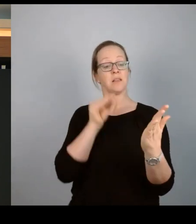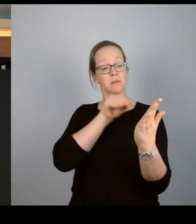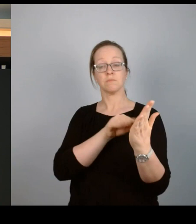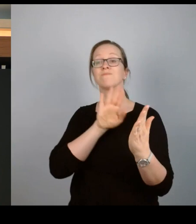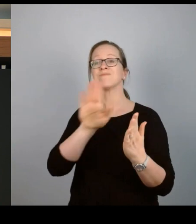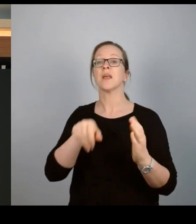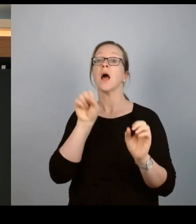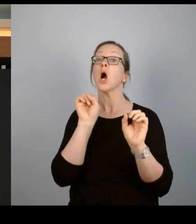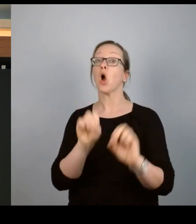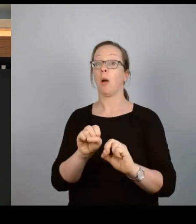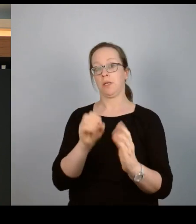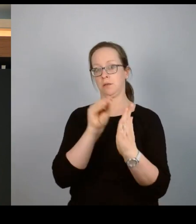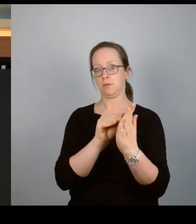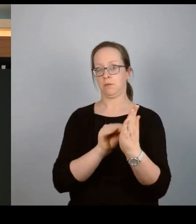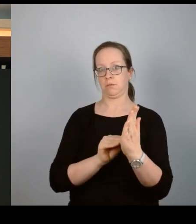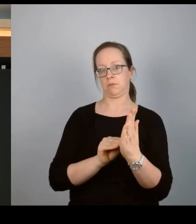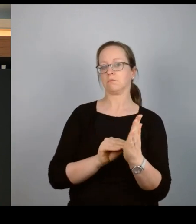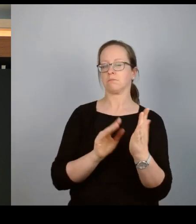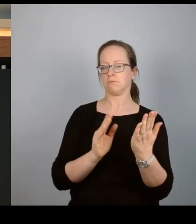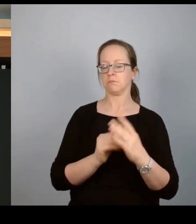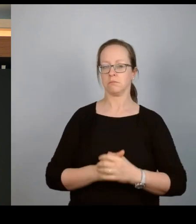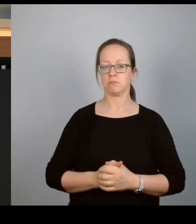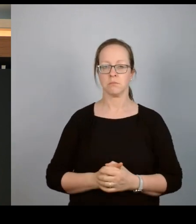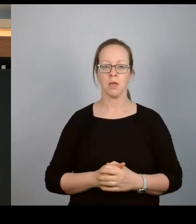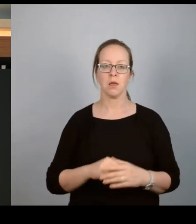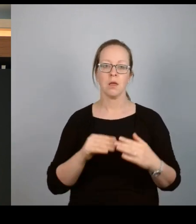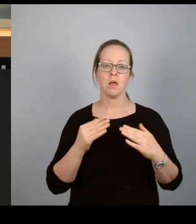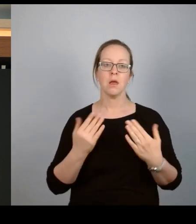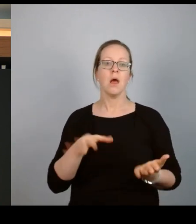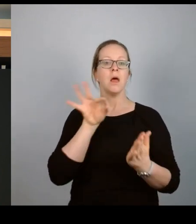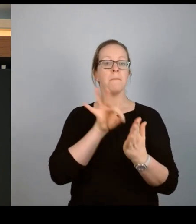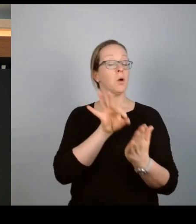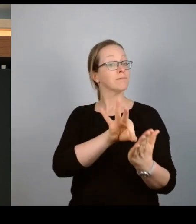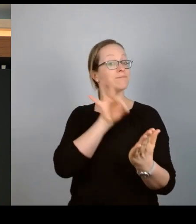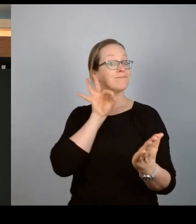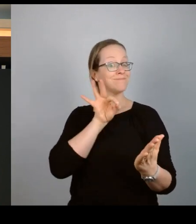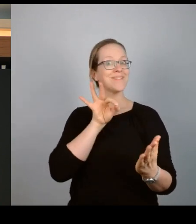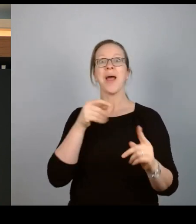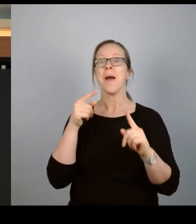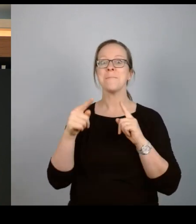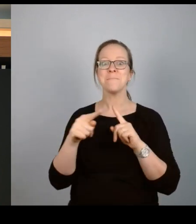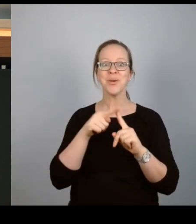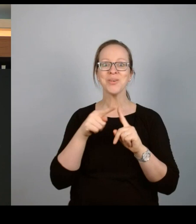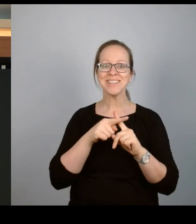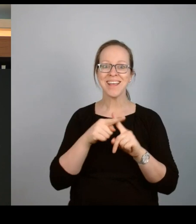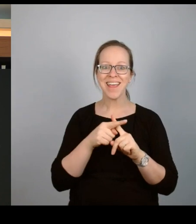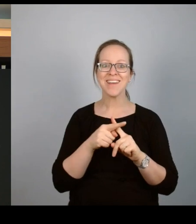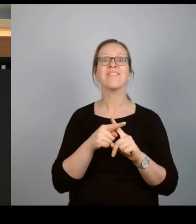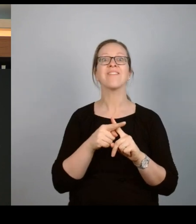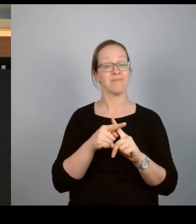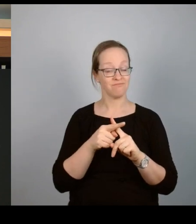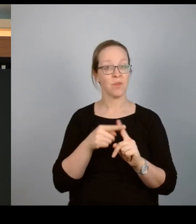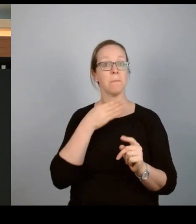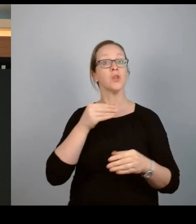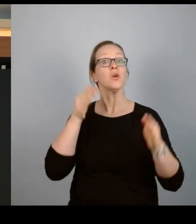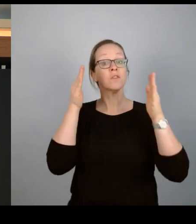werden können. Sie haben es selber angesprochen, ich meine auch ein positives Beispiel in der Auseinandersetzung um die